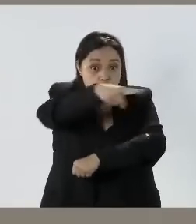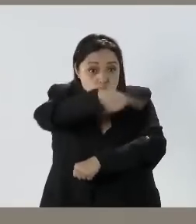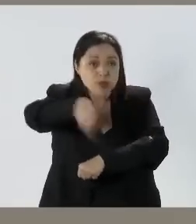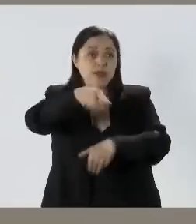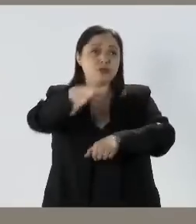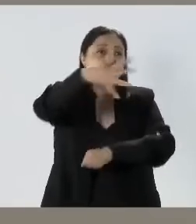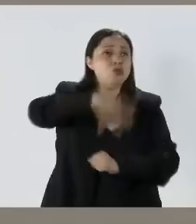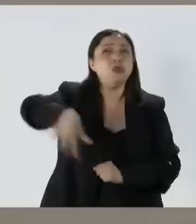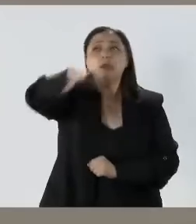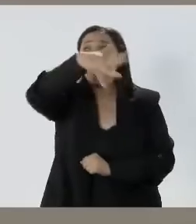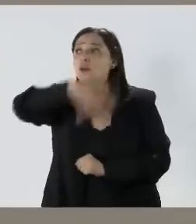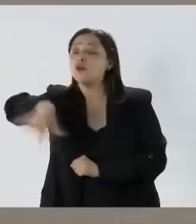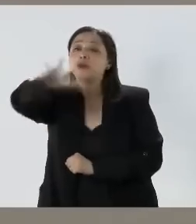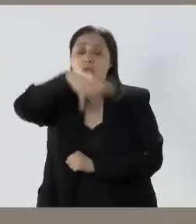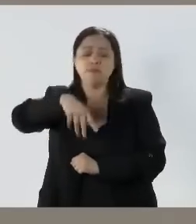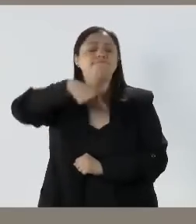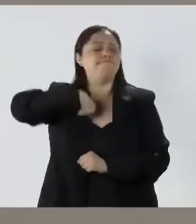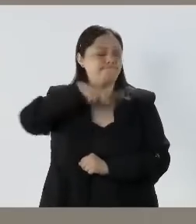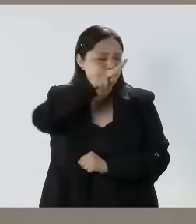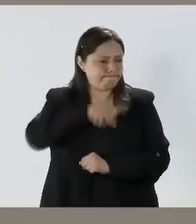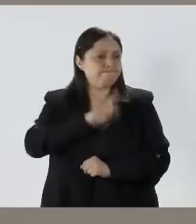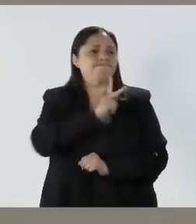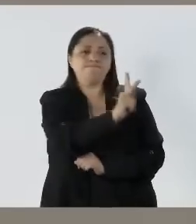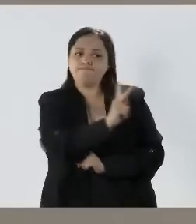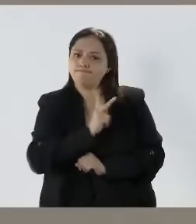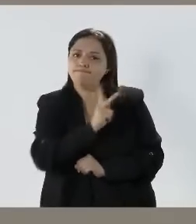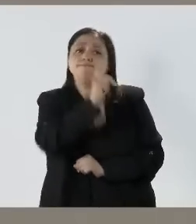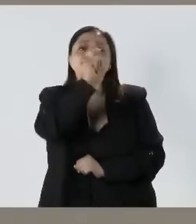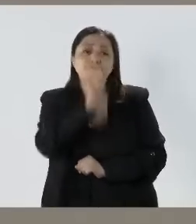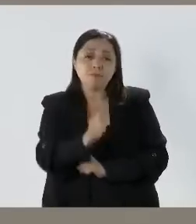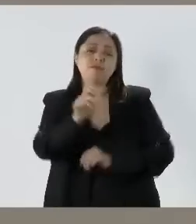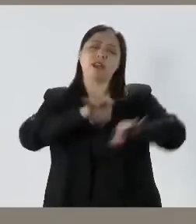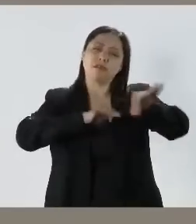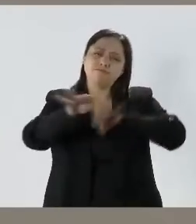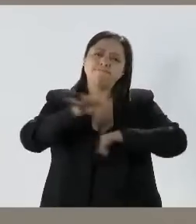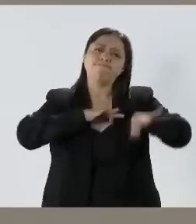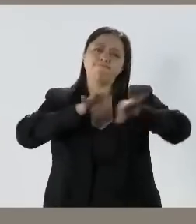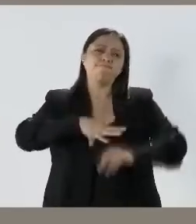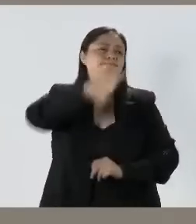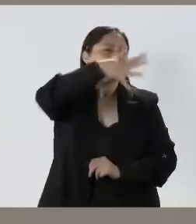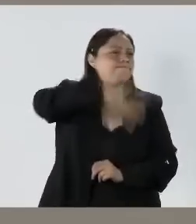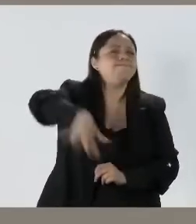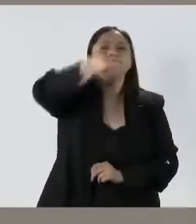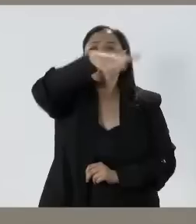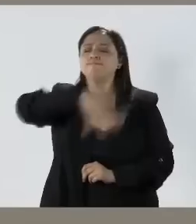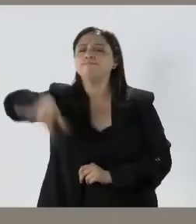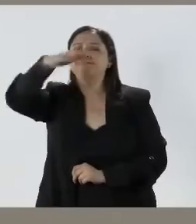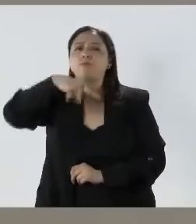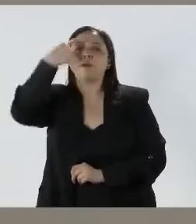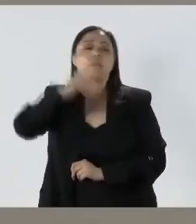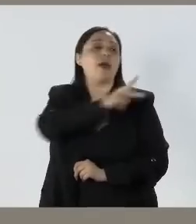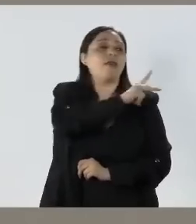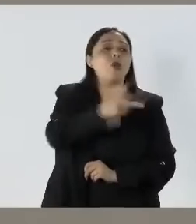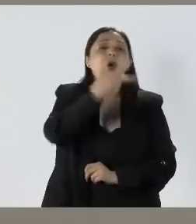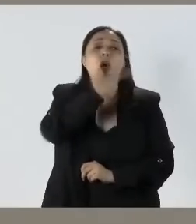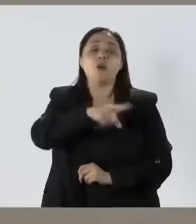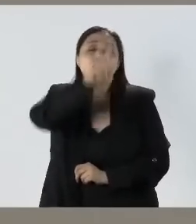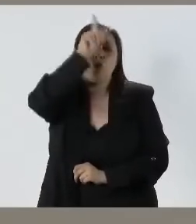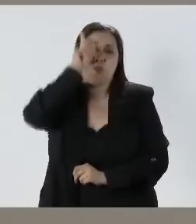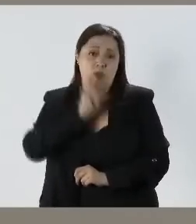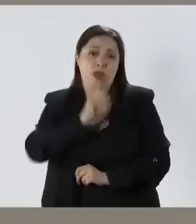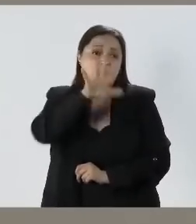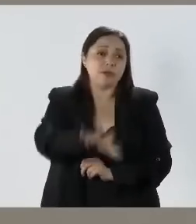de trabajar sin descanso buscando a todas y todos vamos a fortalecer la comisión de